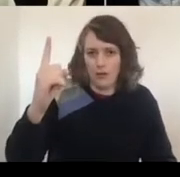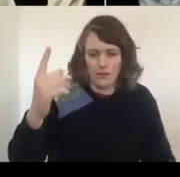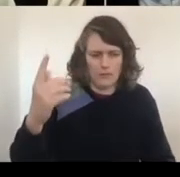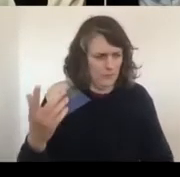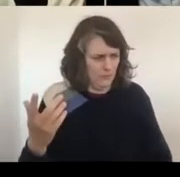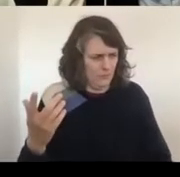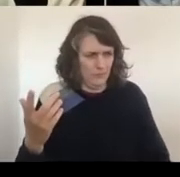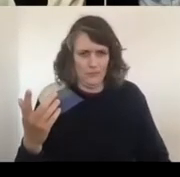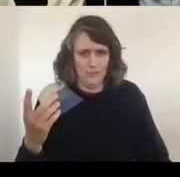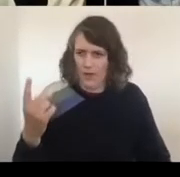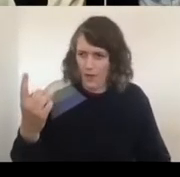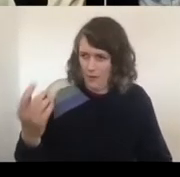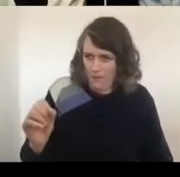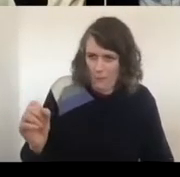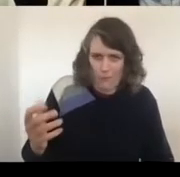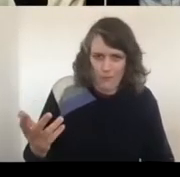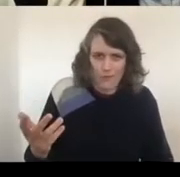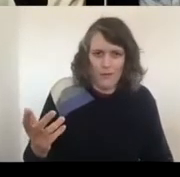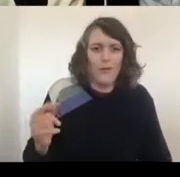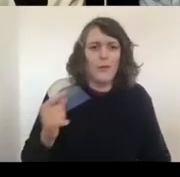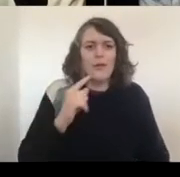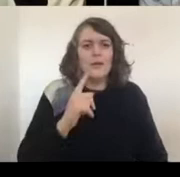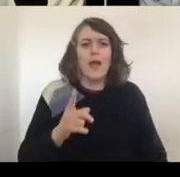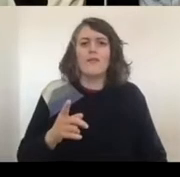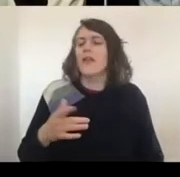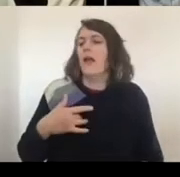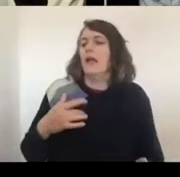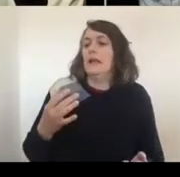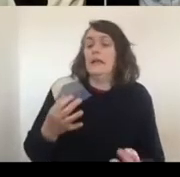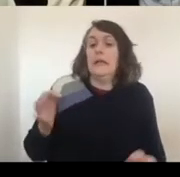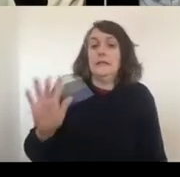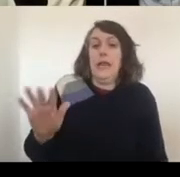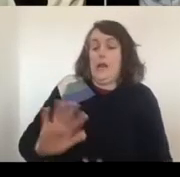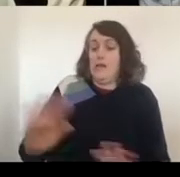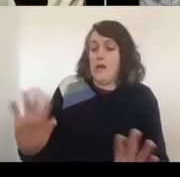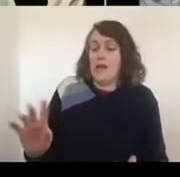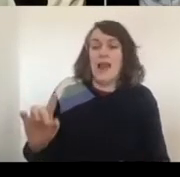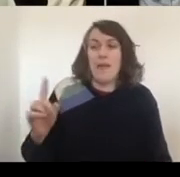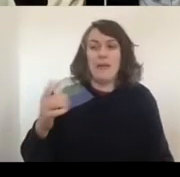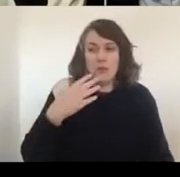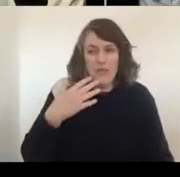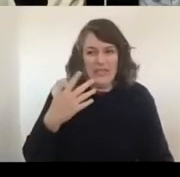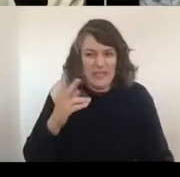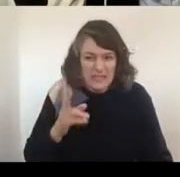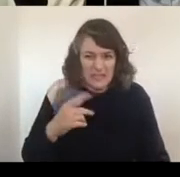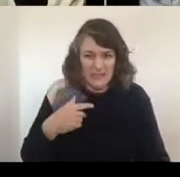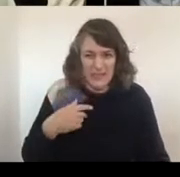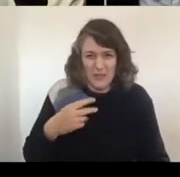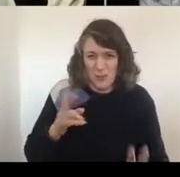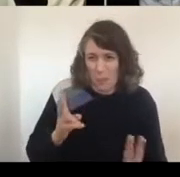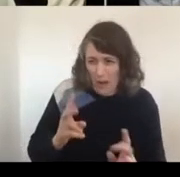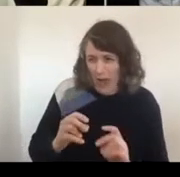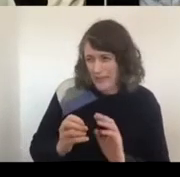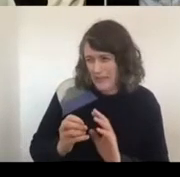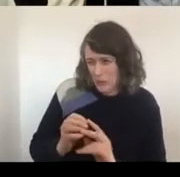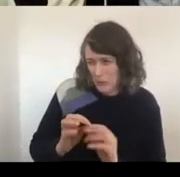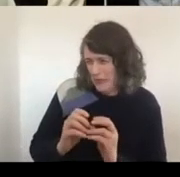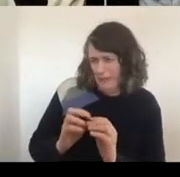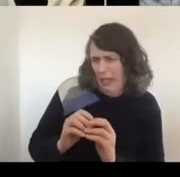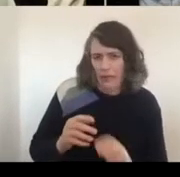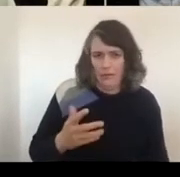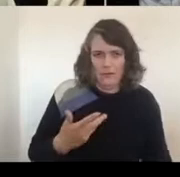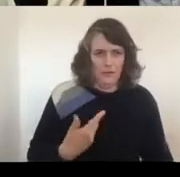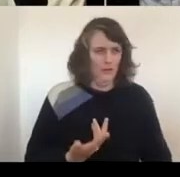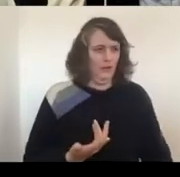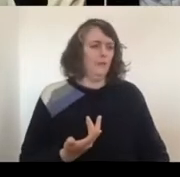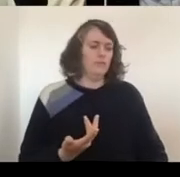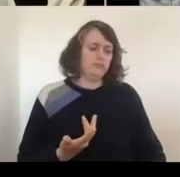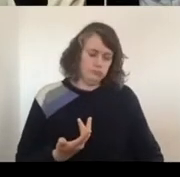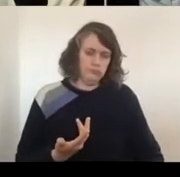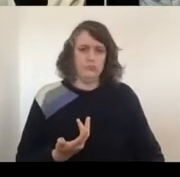haben gar nicht gegen irgendjemanden. Aber". Aber so ist es ja dann doch nicht okay. Und von daher